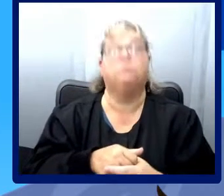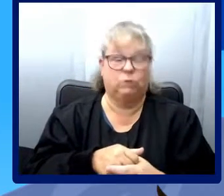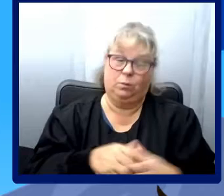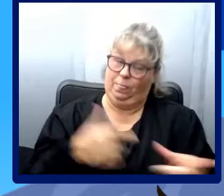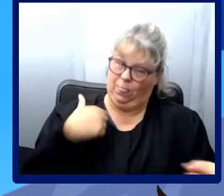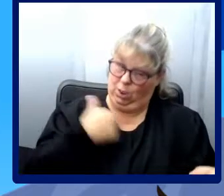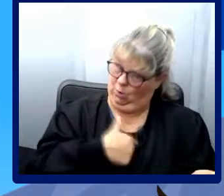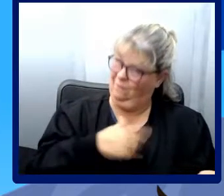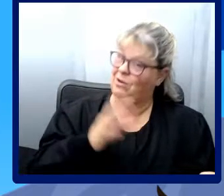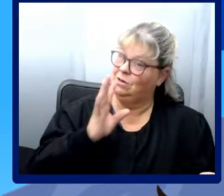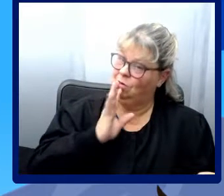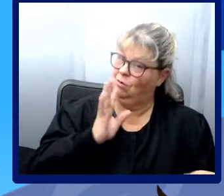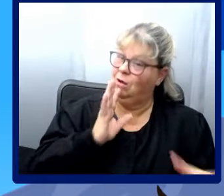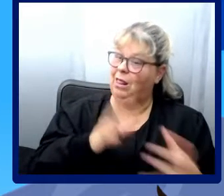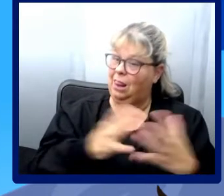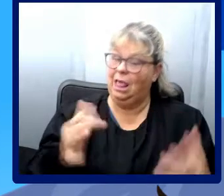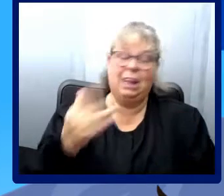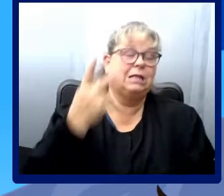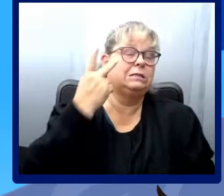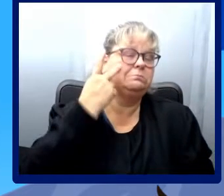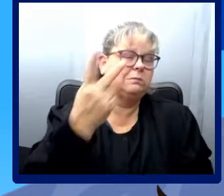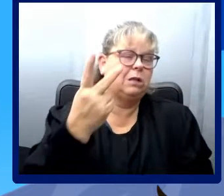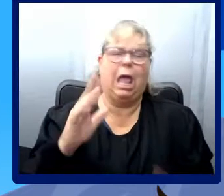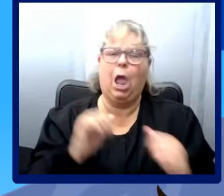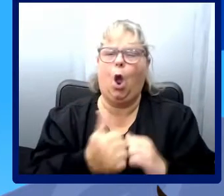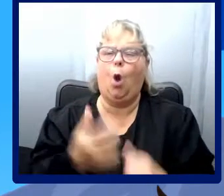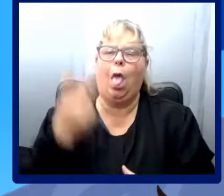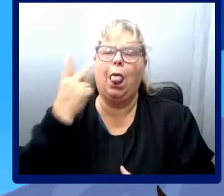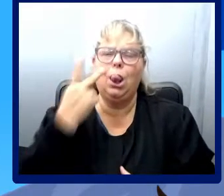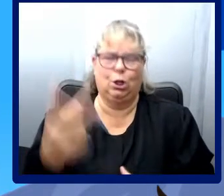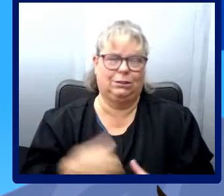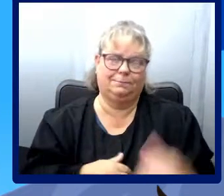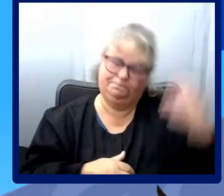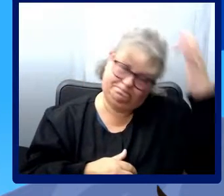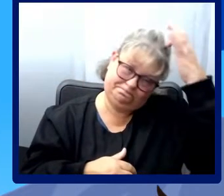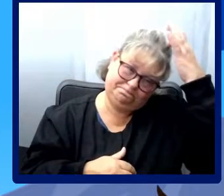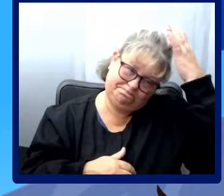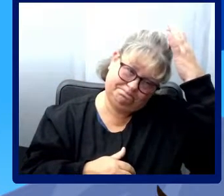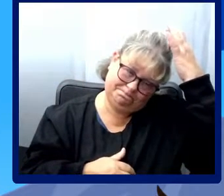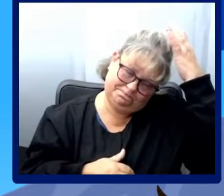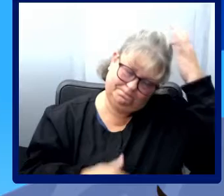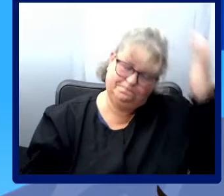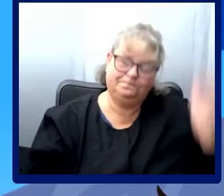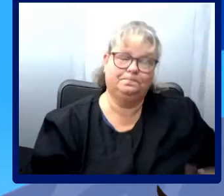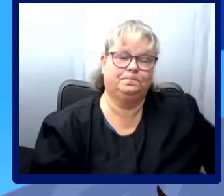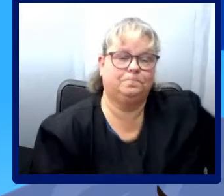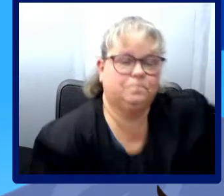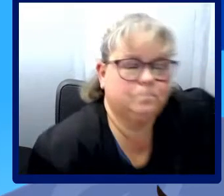pero veremos es esto en una demostración. DEMOSTRACIÓN Rápidamente vamos a la página de Salesforce Lab